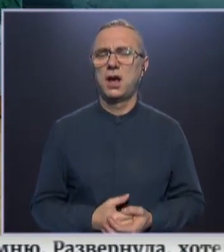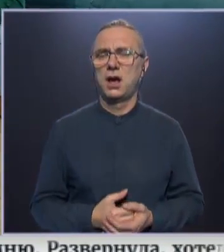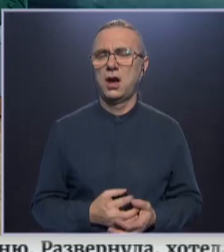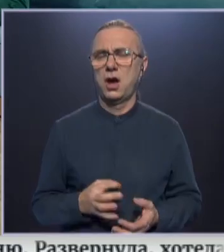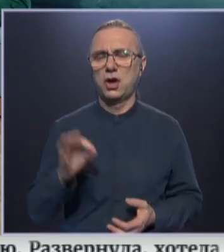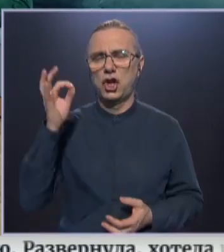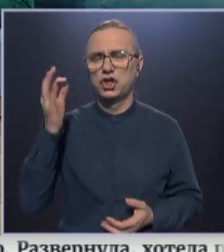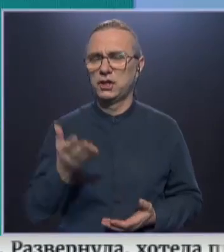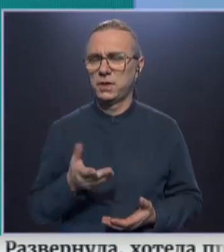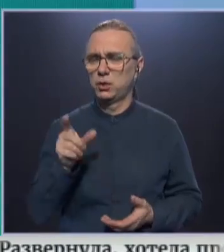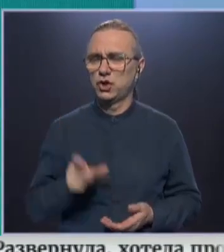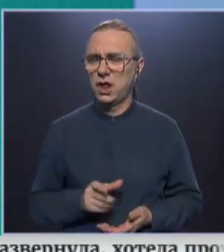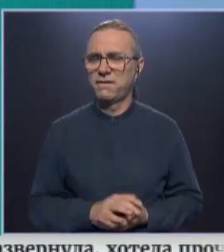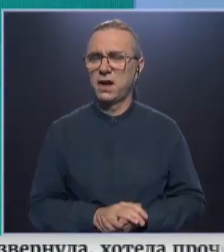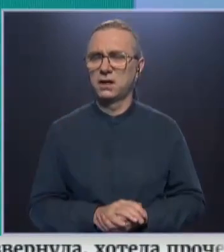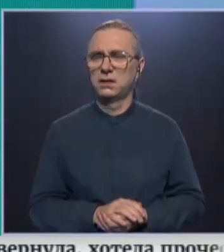что ли человека и даже если направлен не против где